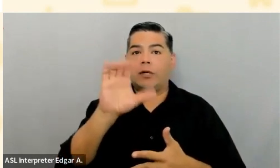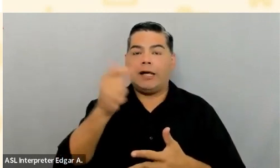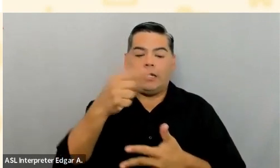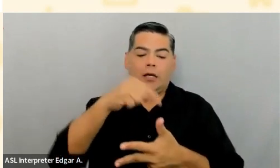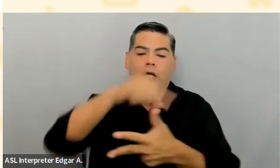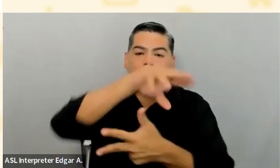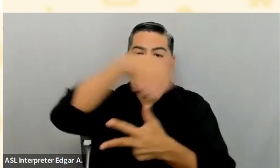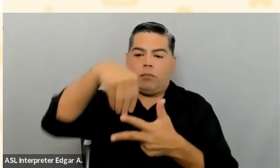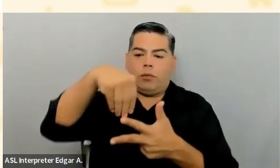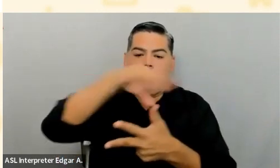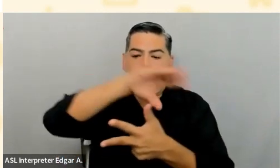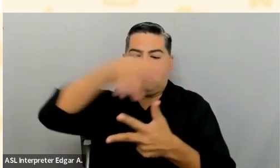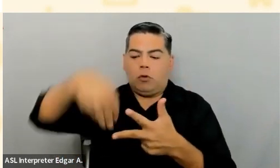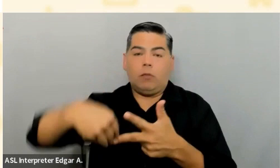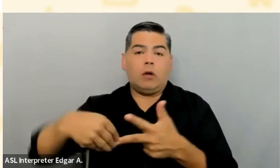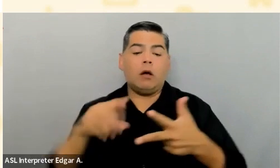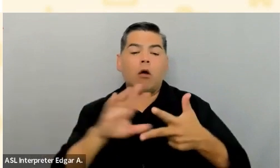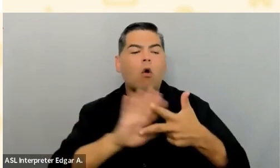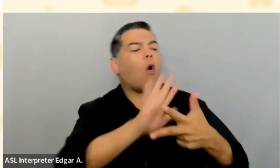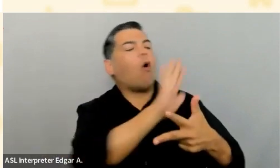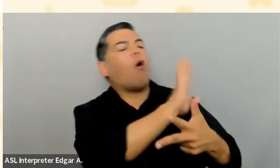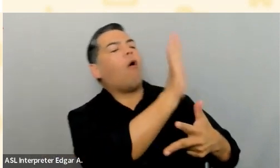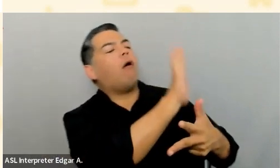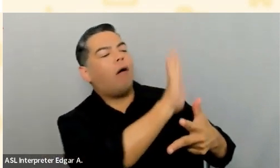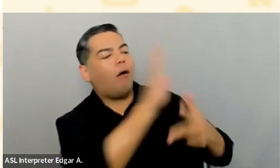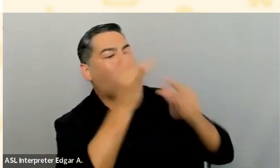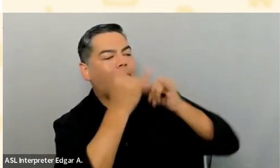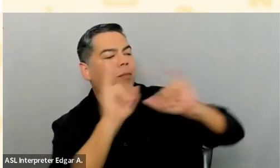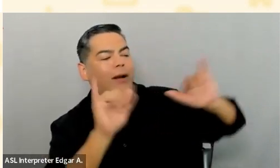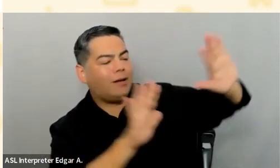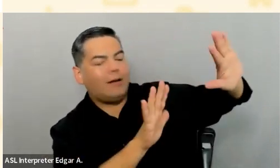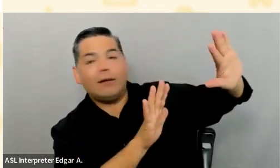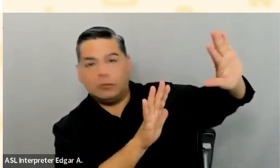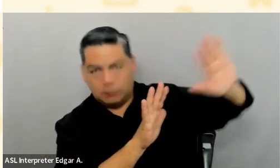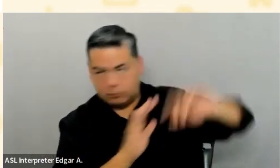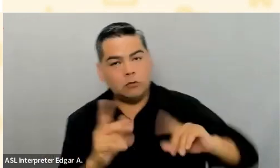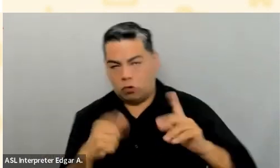No dicen que todo es independiente y repiten cosas. Reutilizan, y eso siempre es genial, ¿no?